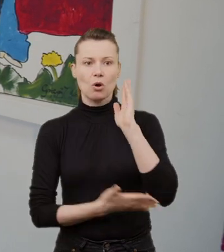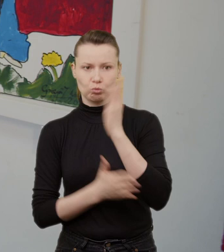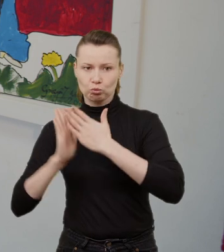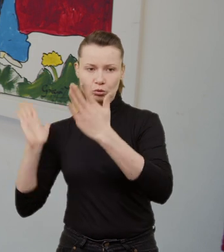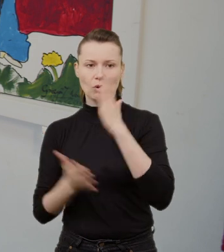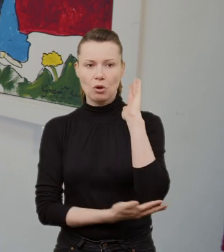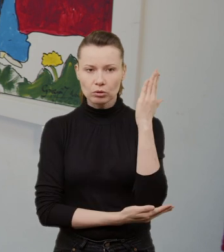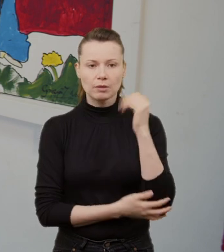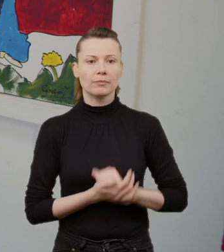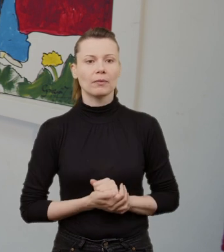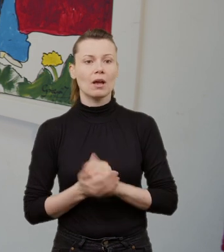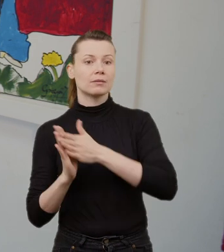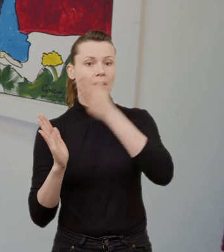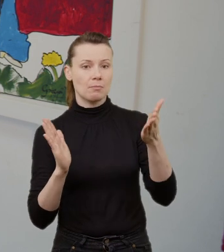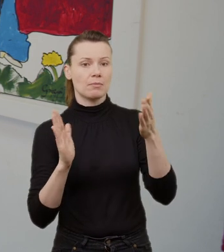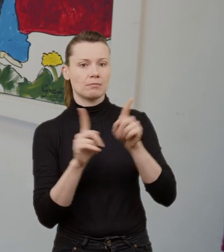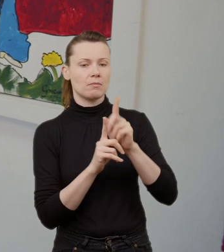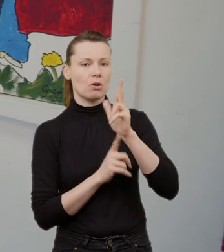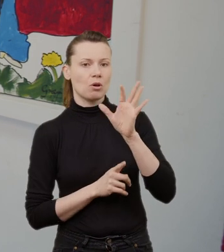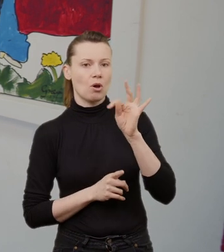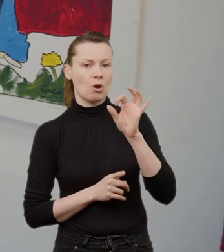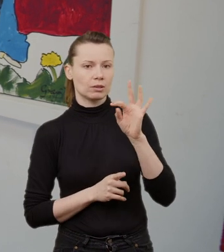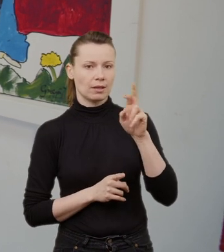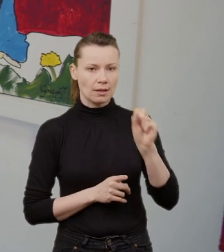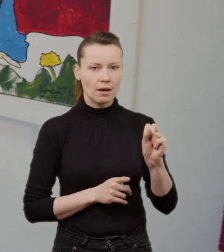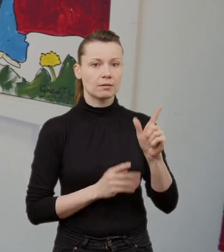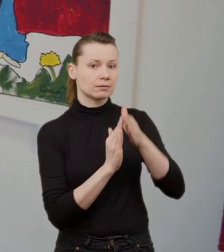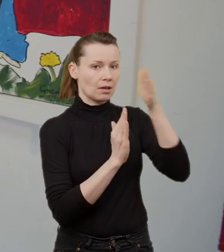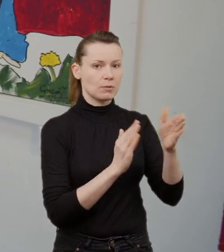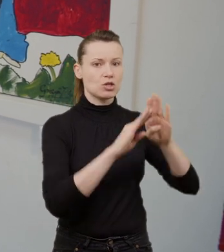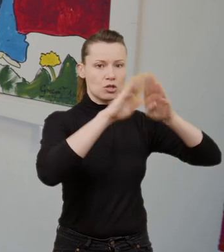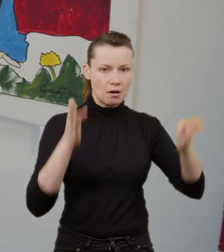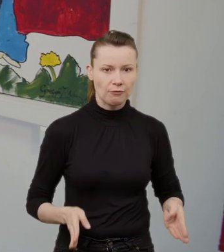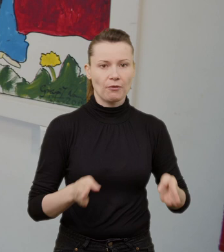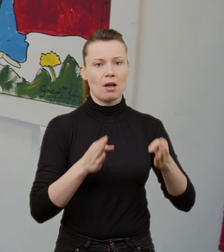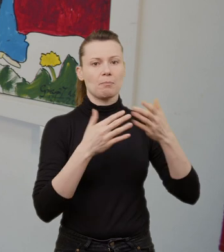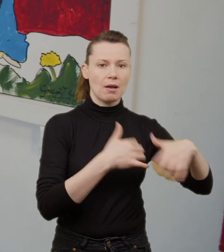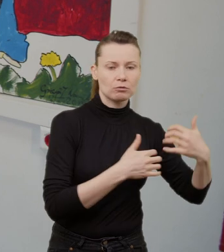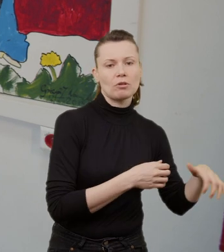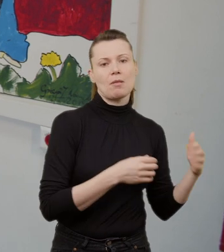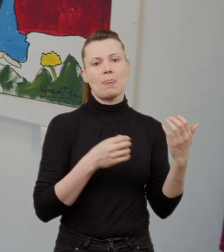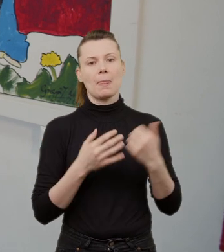a w jednej z części sali błękitna kotara. Za nią chowają się sprzęty i szafy.